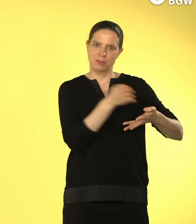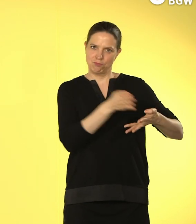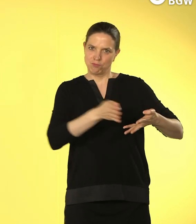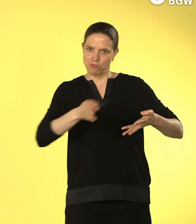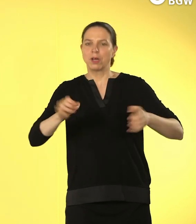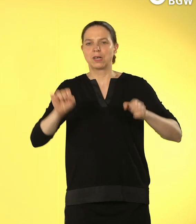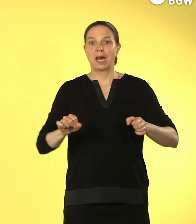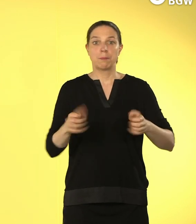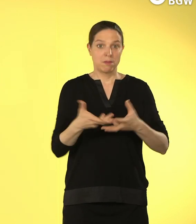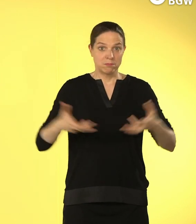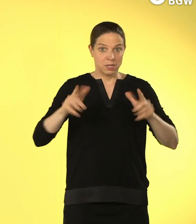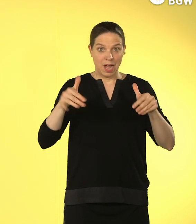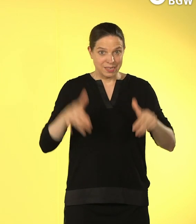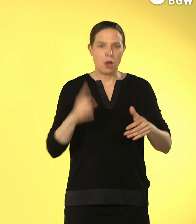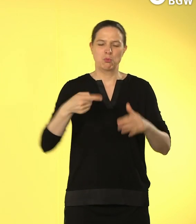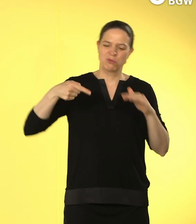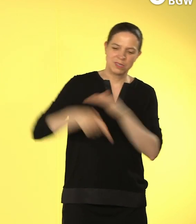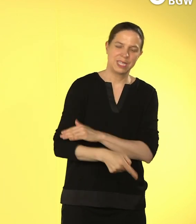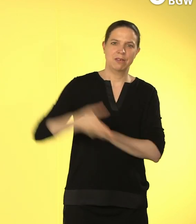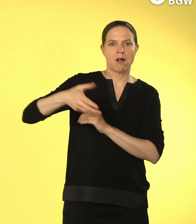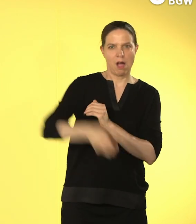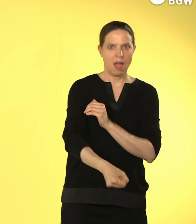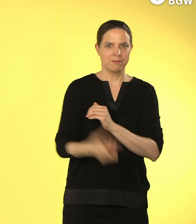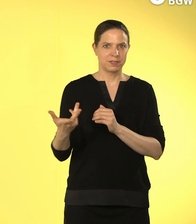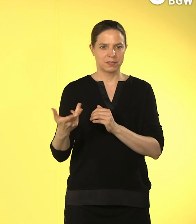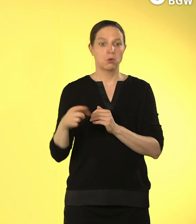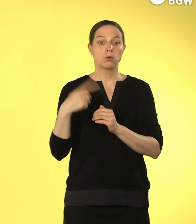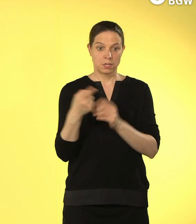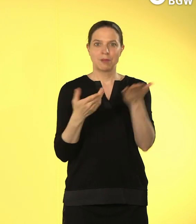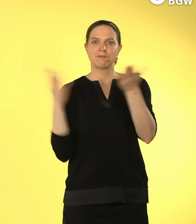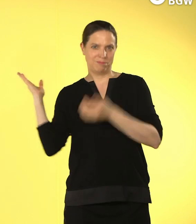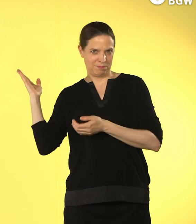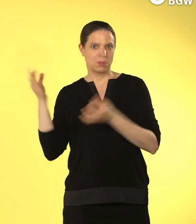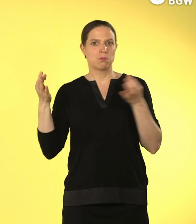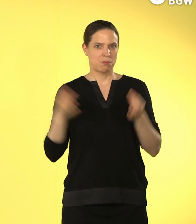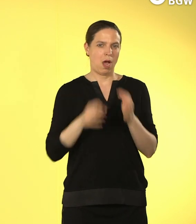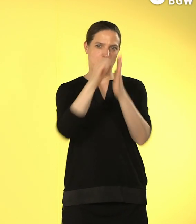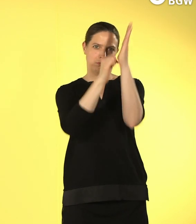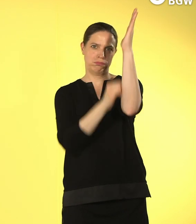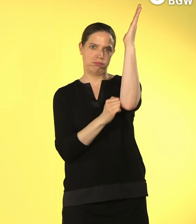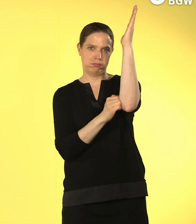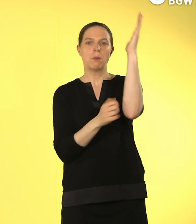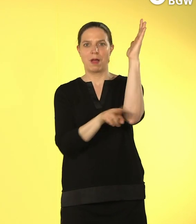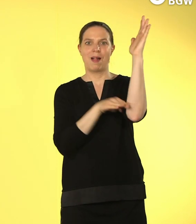gibt es Handschuhe, die einen verlängerten Schaft haben.